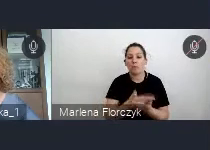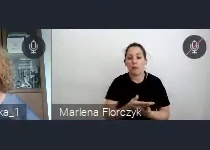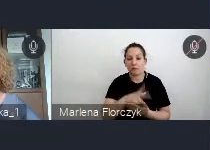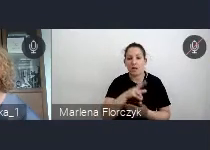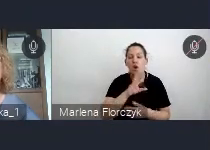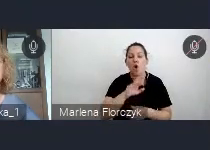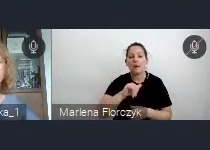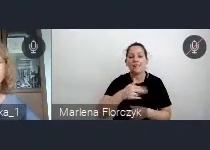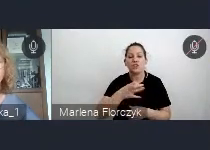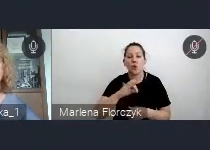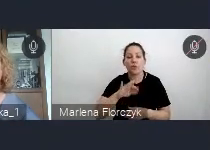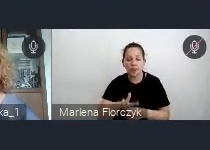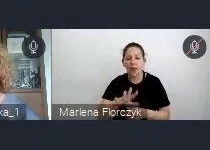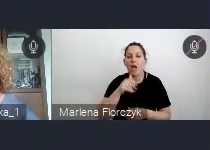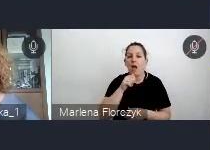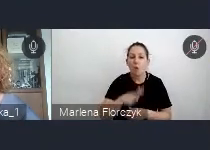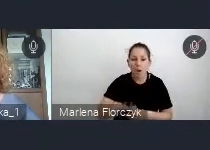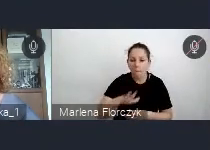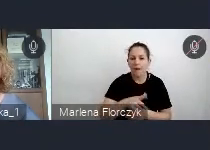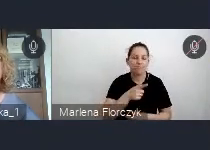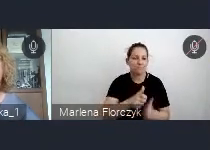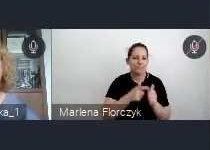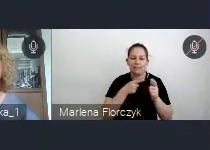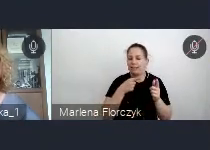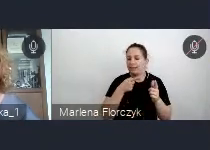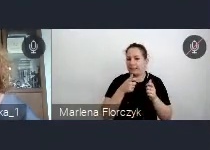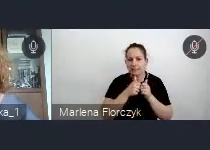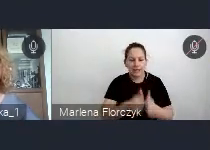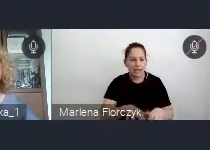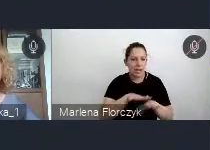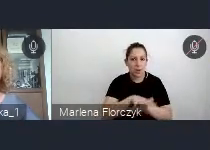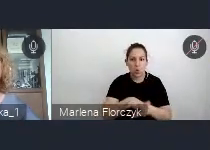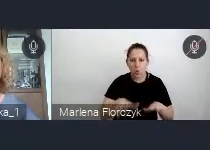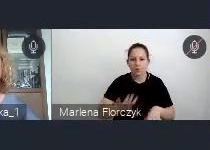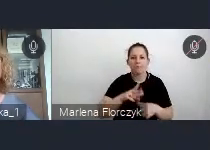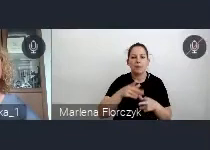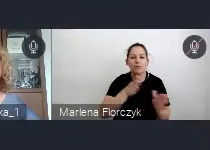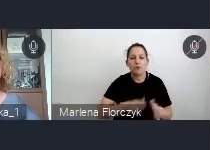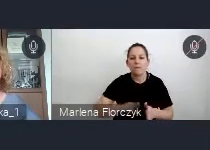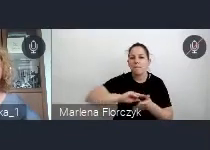Przed państwem oczywiście wielkie wyzwania, przygotowania do podpisania kontraktu Misji,